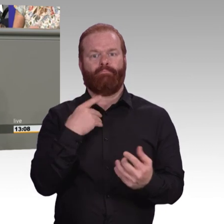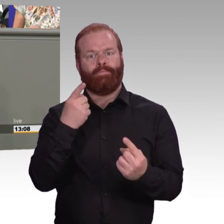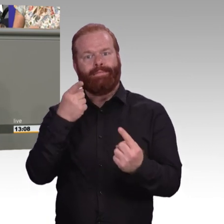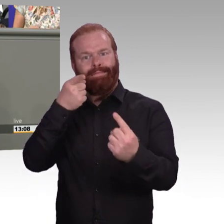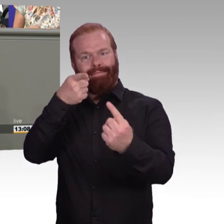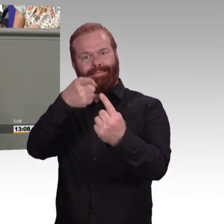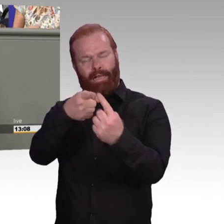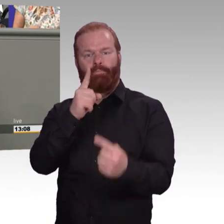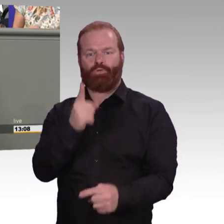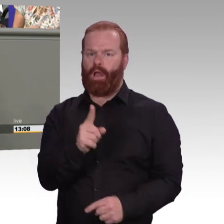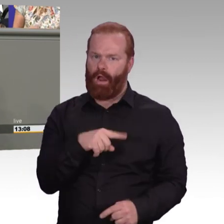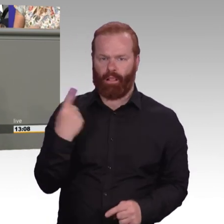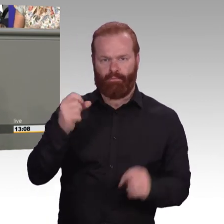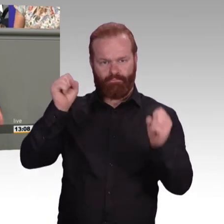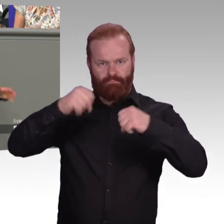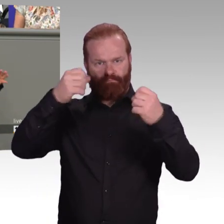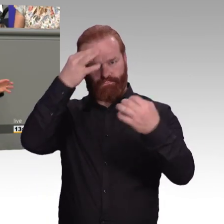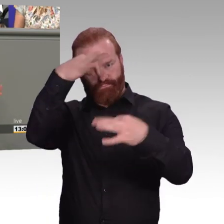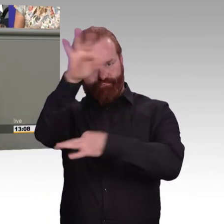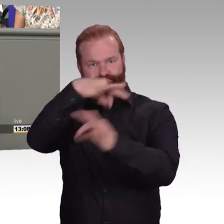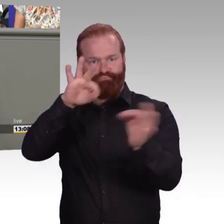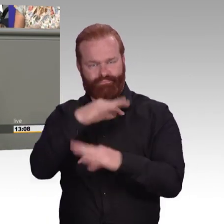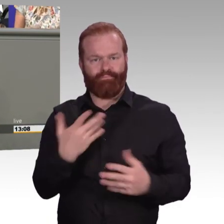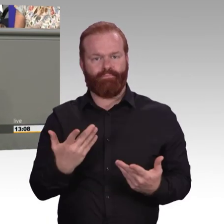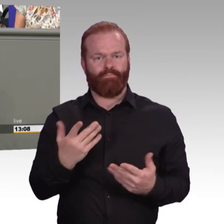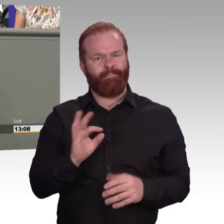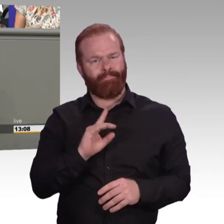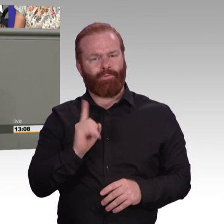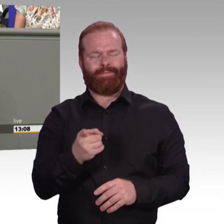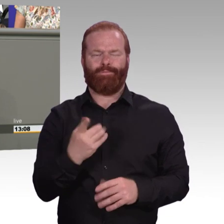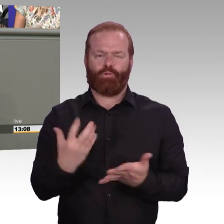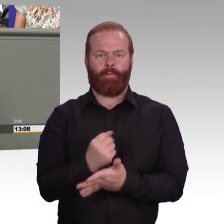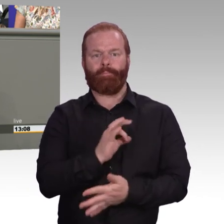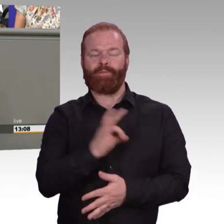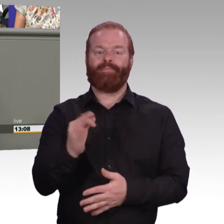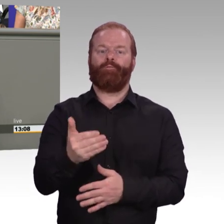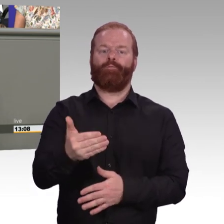in unserer Gesellschaft entwickeln können. Aber jenseits dieser Frage kommt es eben auch ganz